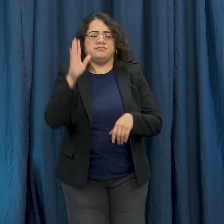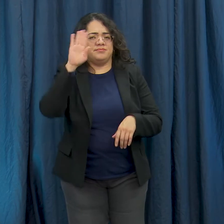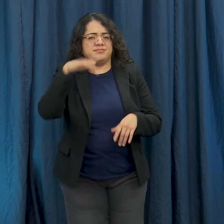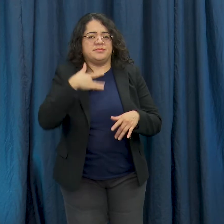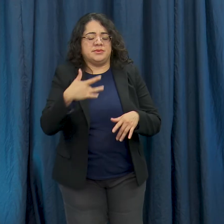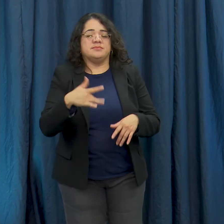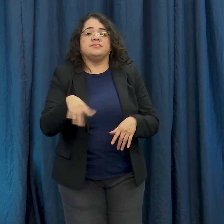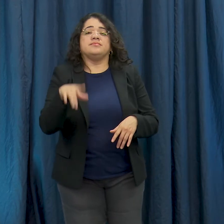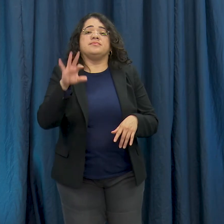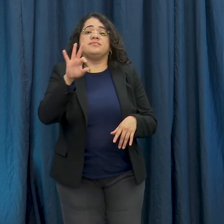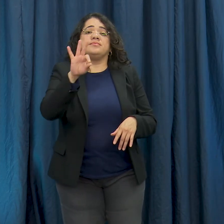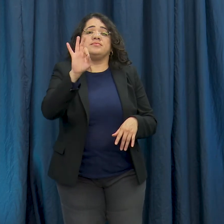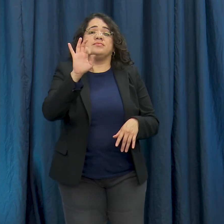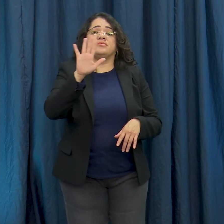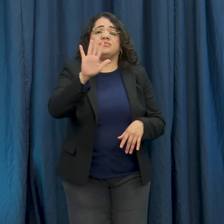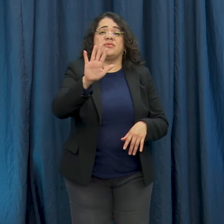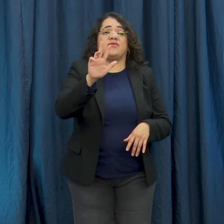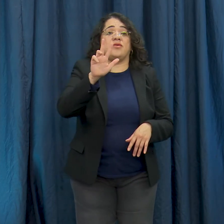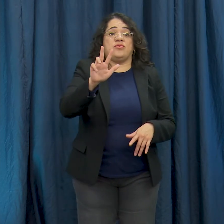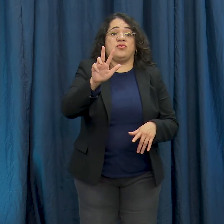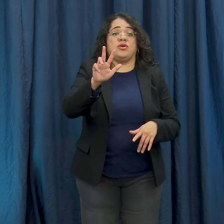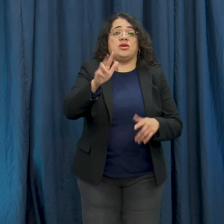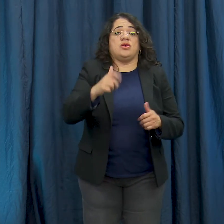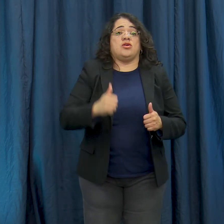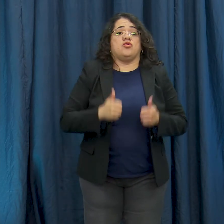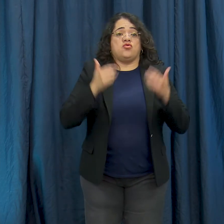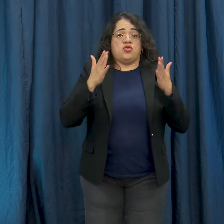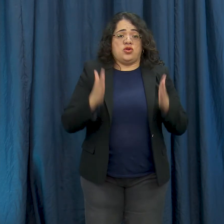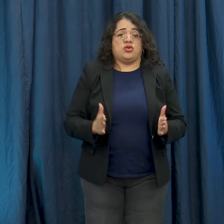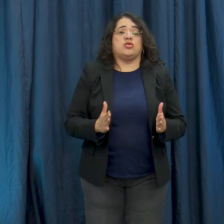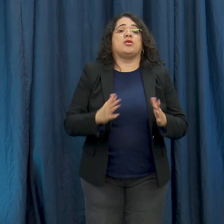novecientos en cuenta tres residentes de language Antony de pruebas positive Asda